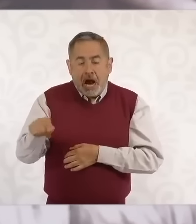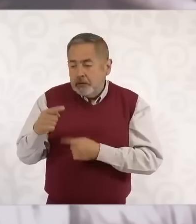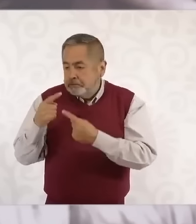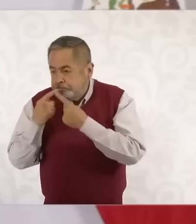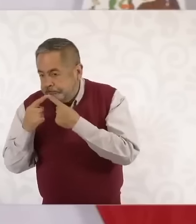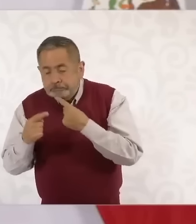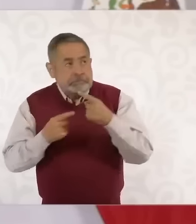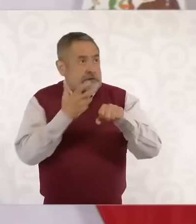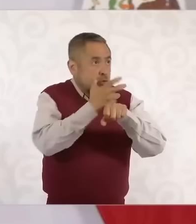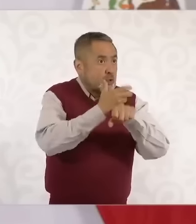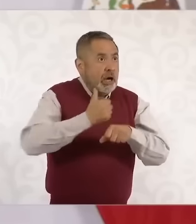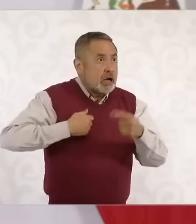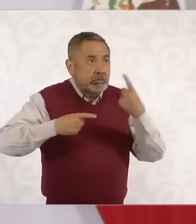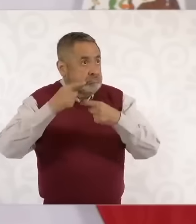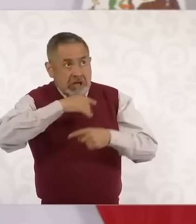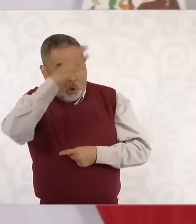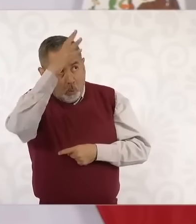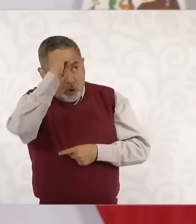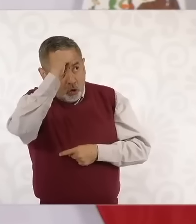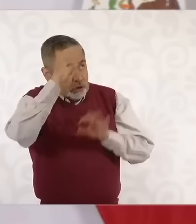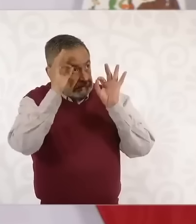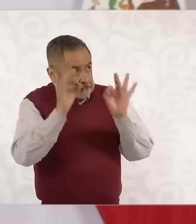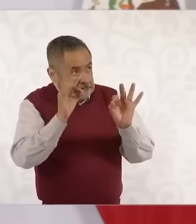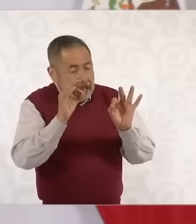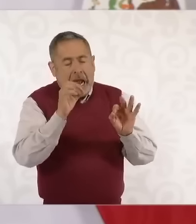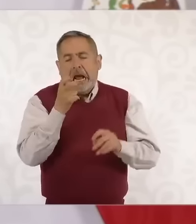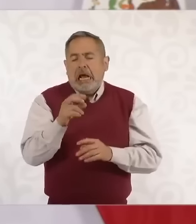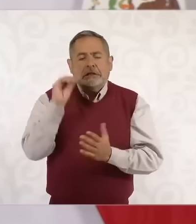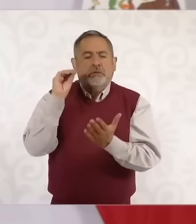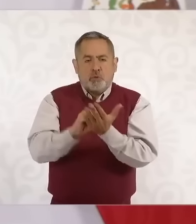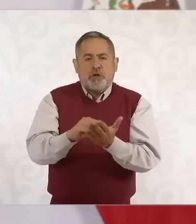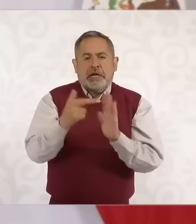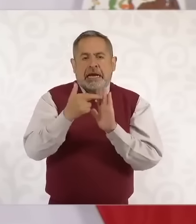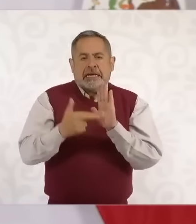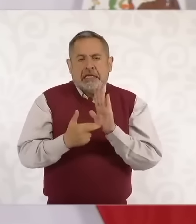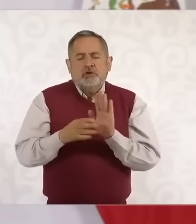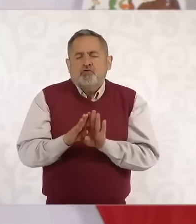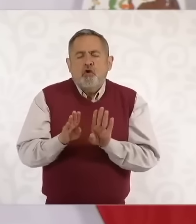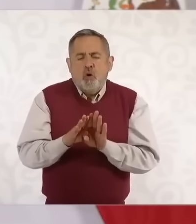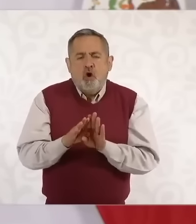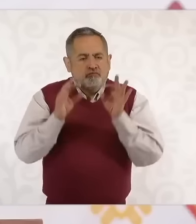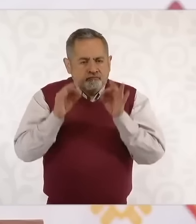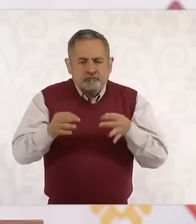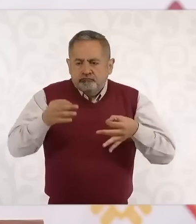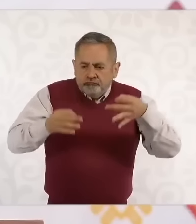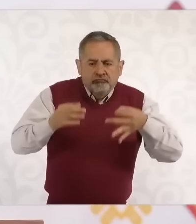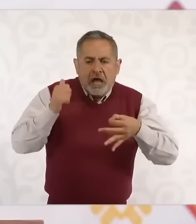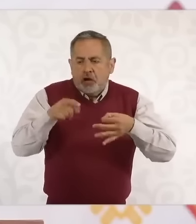Digamos que ese fue el planteamiento más relevante para México y equivalente al que